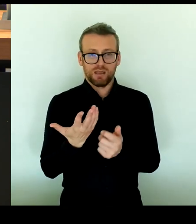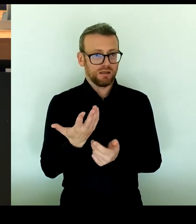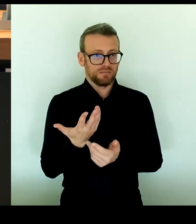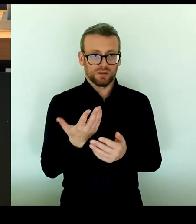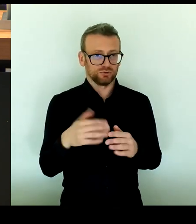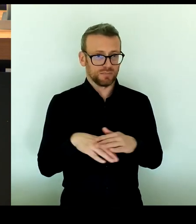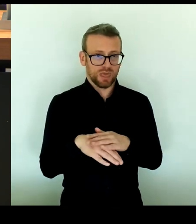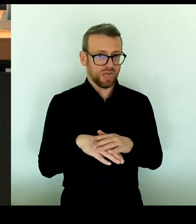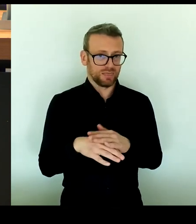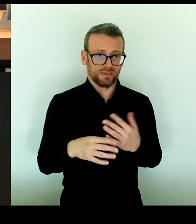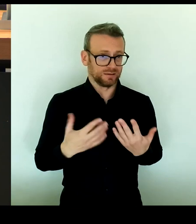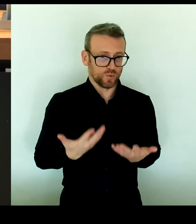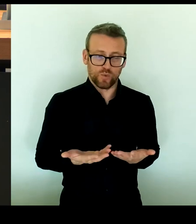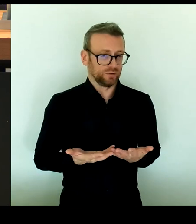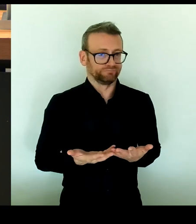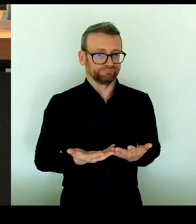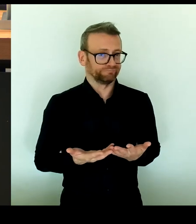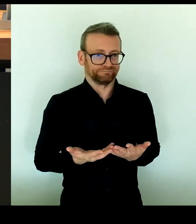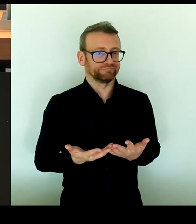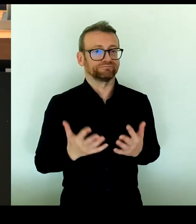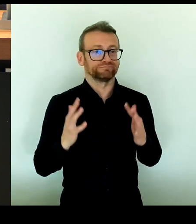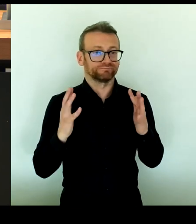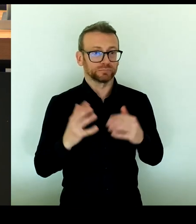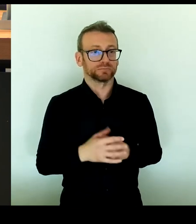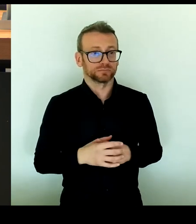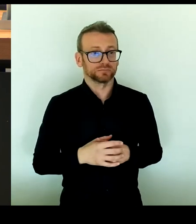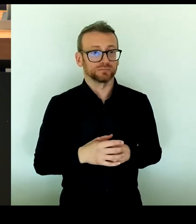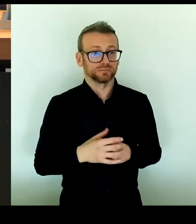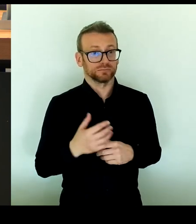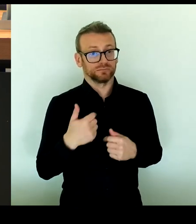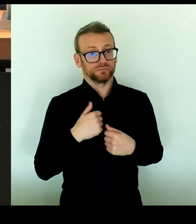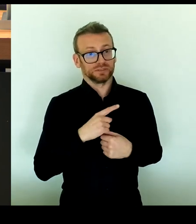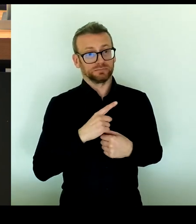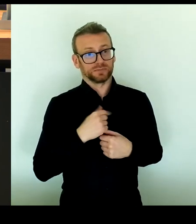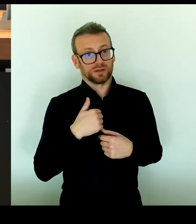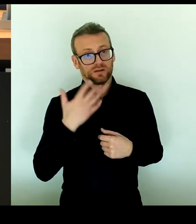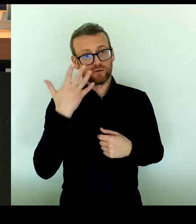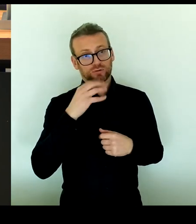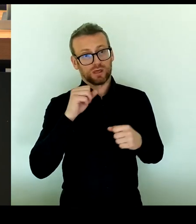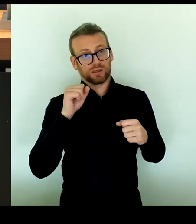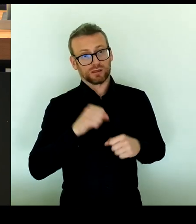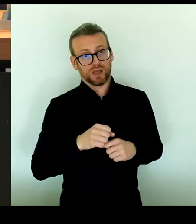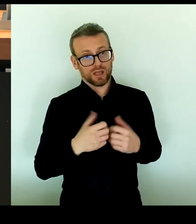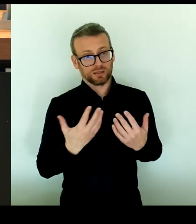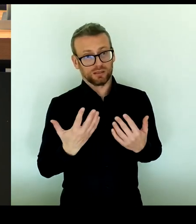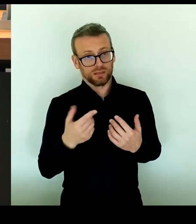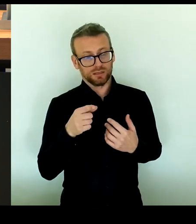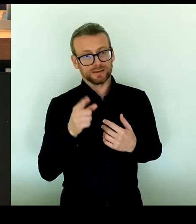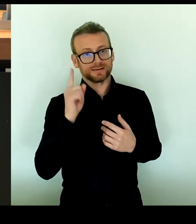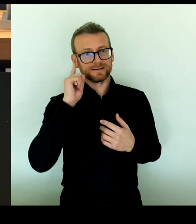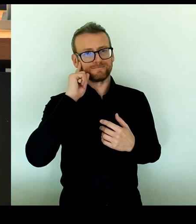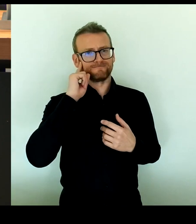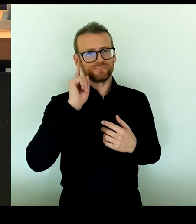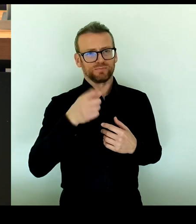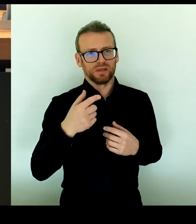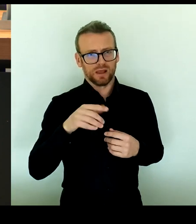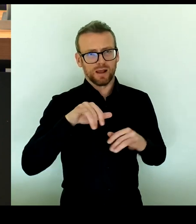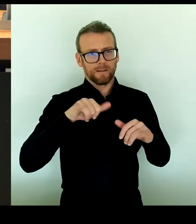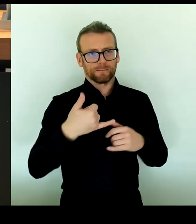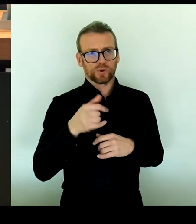Ich glaube, da gibt es im breiten Konsens hier im Hause aber das ist sicherlich nicht in der Sache, die man irgendwie in einem Bebauungsplan verfahren regelt.